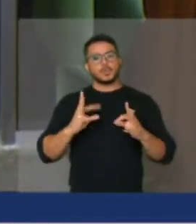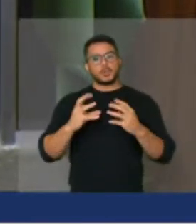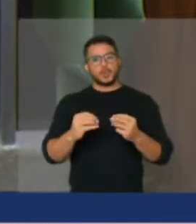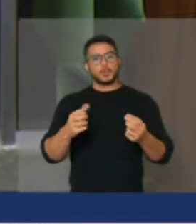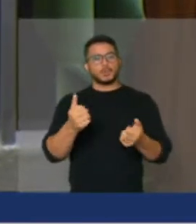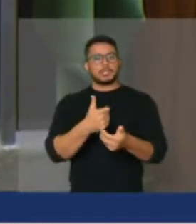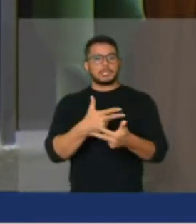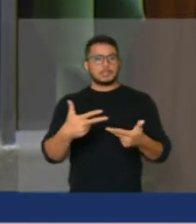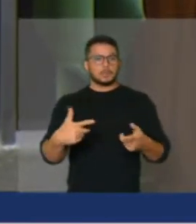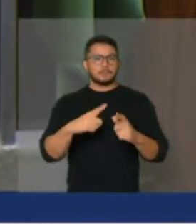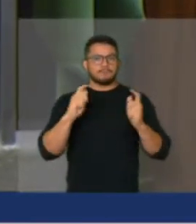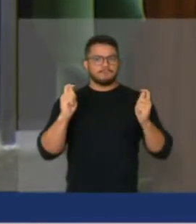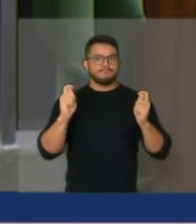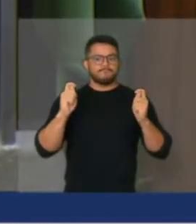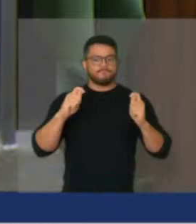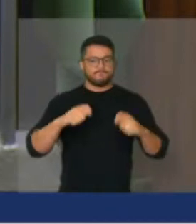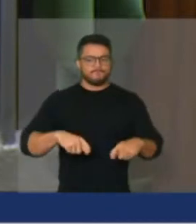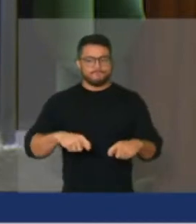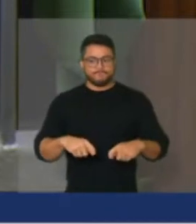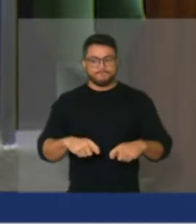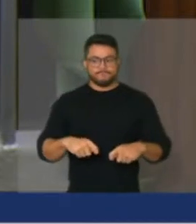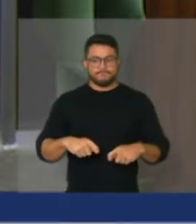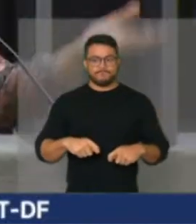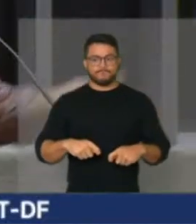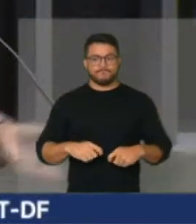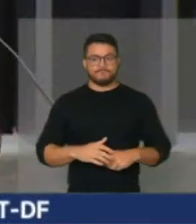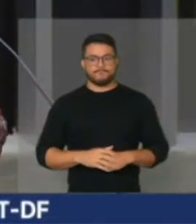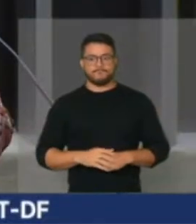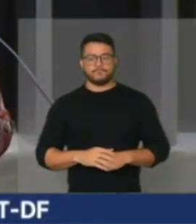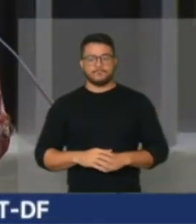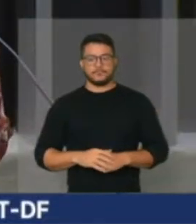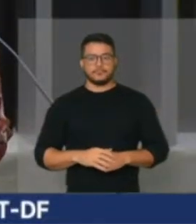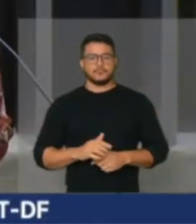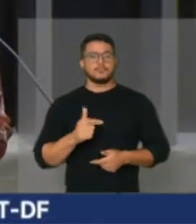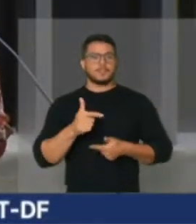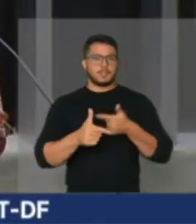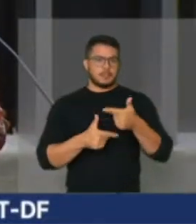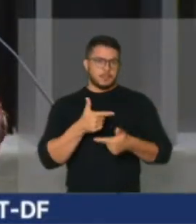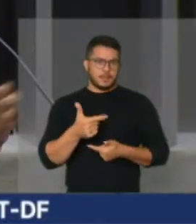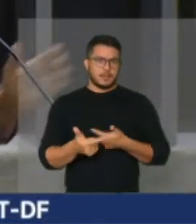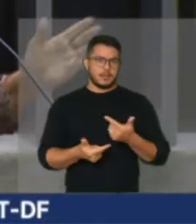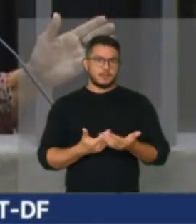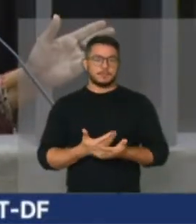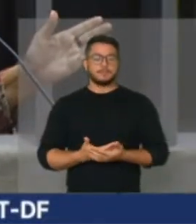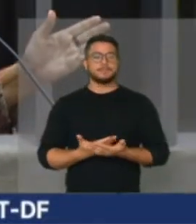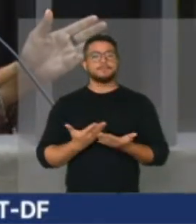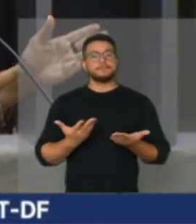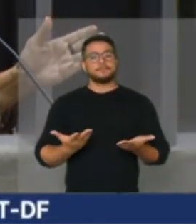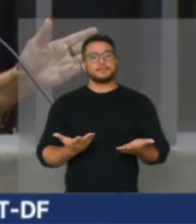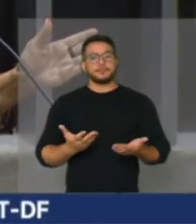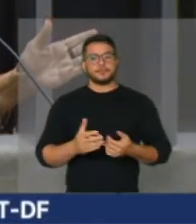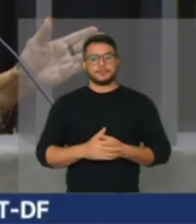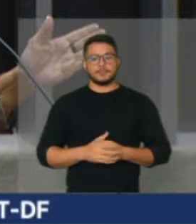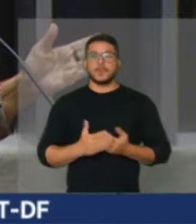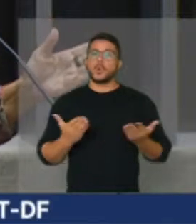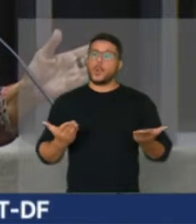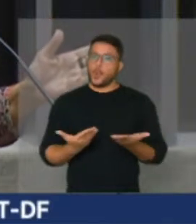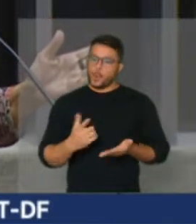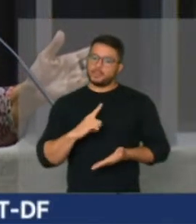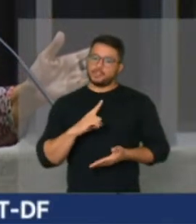EXERCÍCIO DO TRABALHO ESTIVESSE. É ISSO QUE ESTÁ VIGINDO HOJE NESSE PAÍS. ESTÁ VIGINDO... UMA TENTATIVA